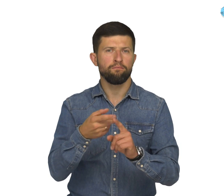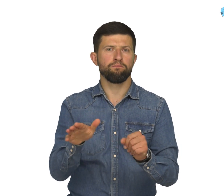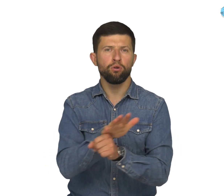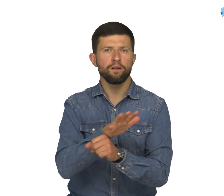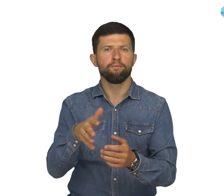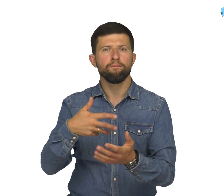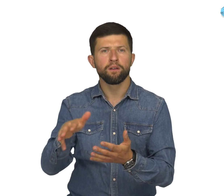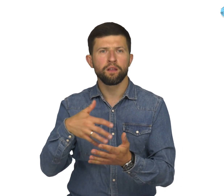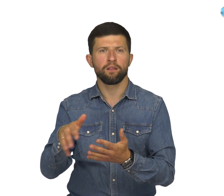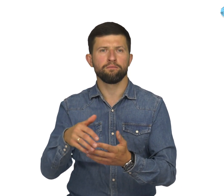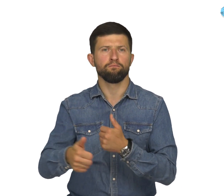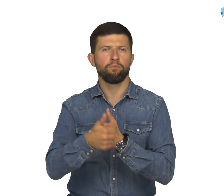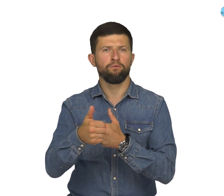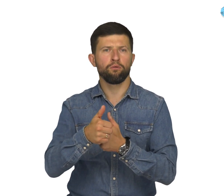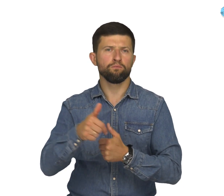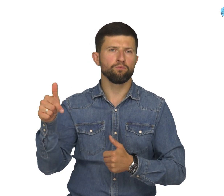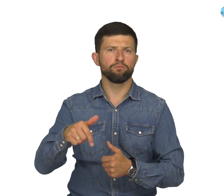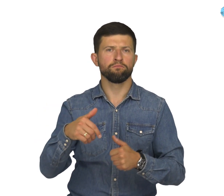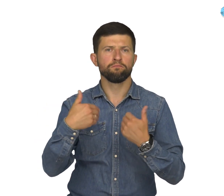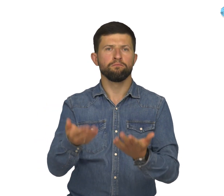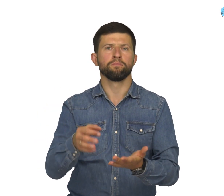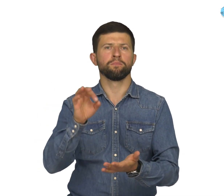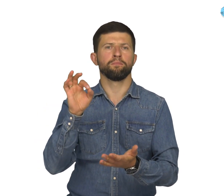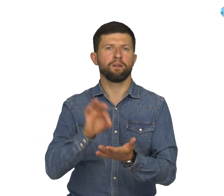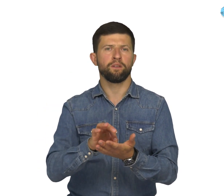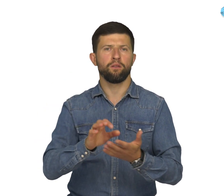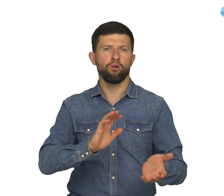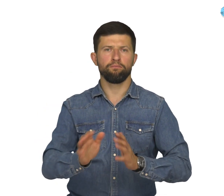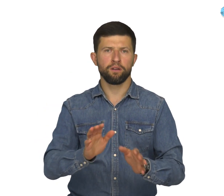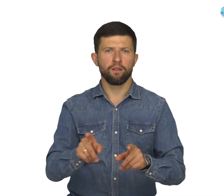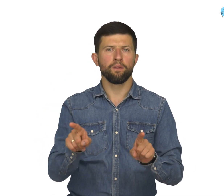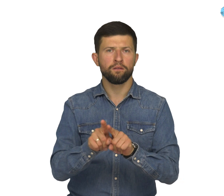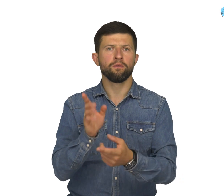w celu pokrycia wydatków wynikających z konieczności zapewnienia opieki